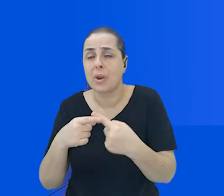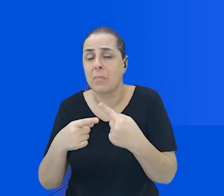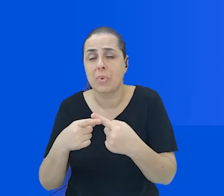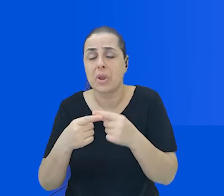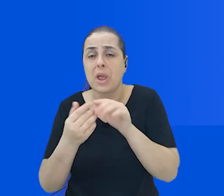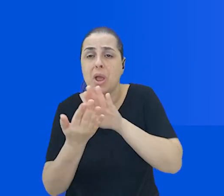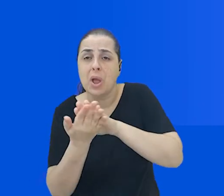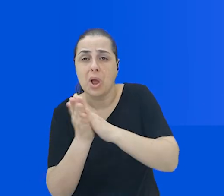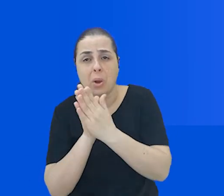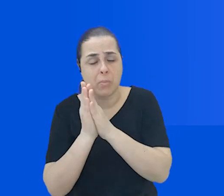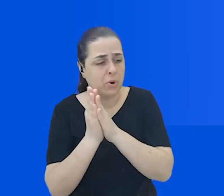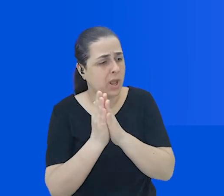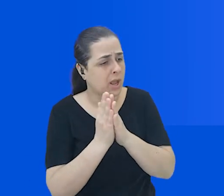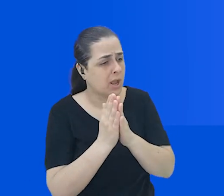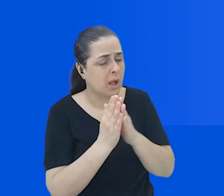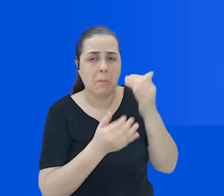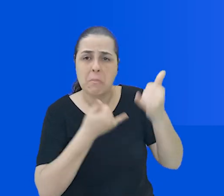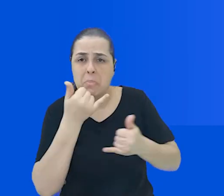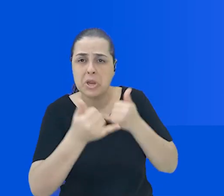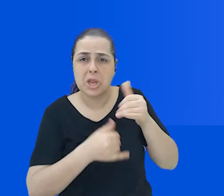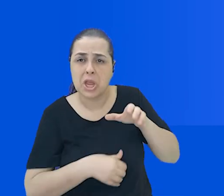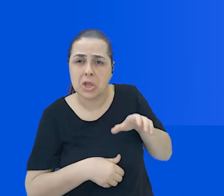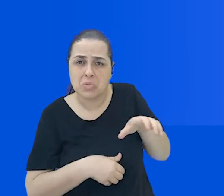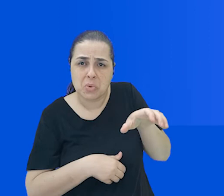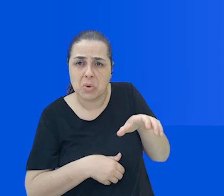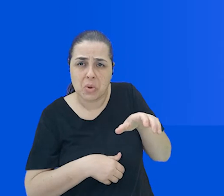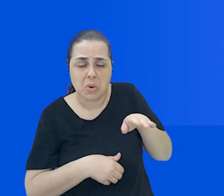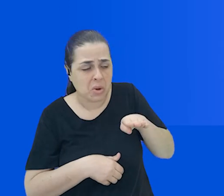alguém tira uma boneca da criança ou alguém tira um carrinho da criança.